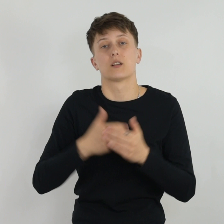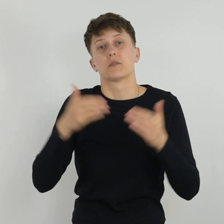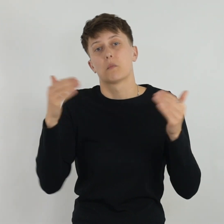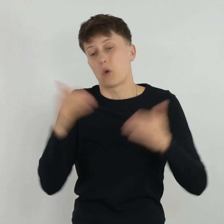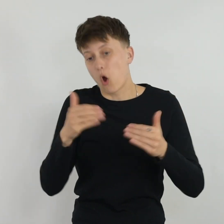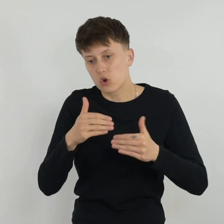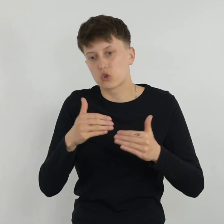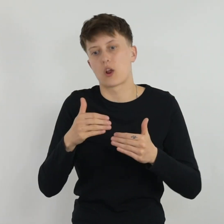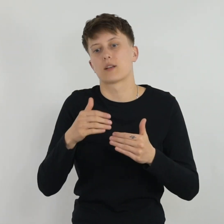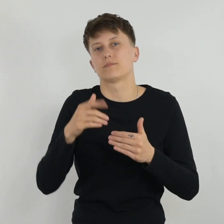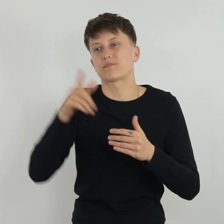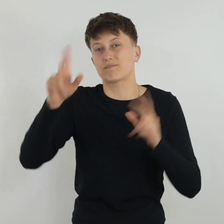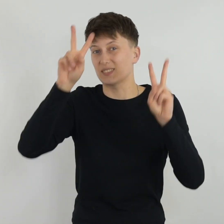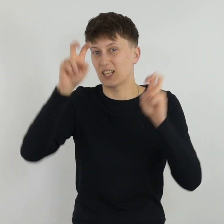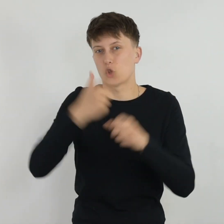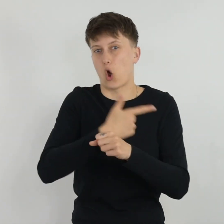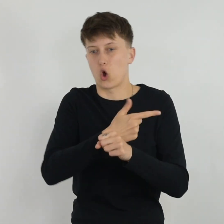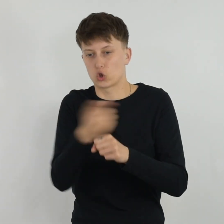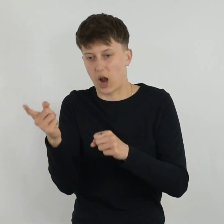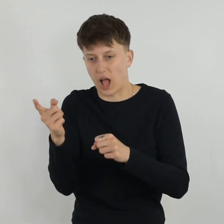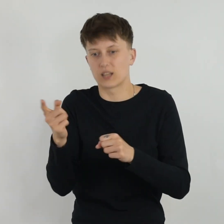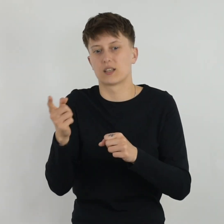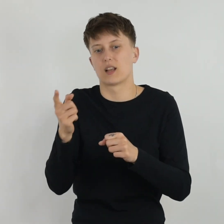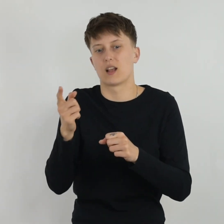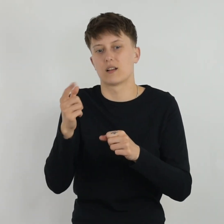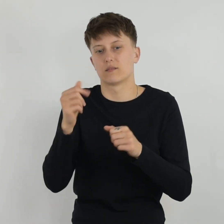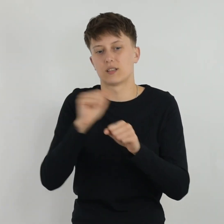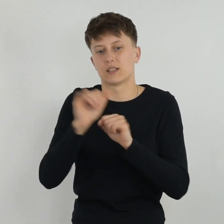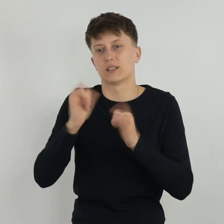Być może Rozstrzelanie jest więc